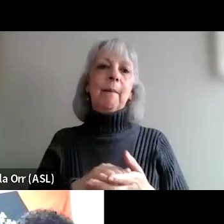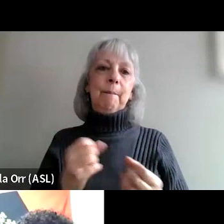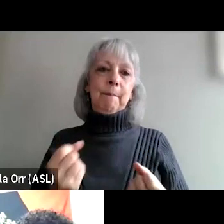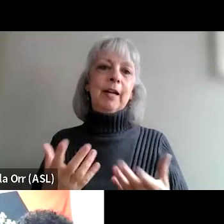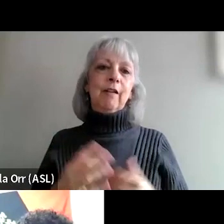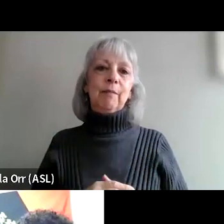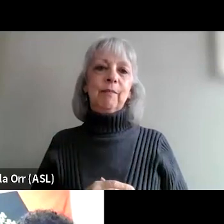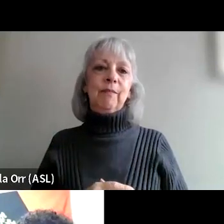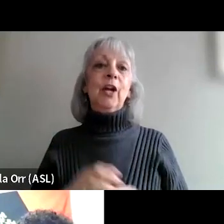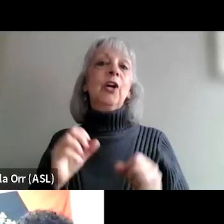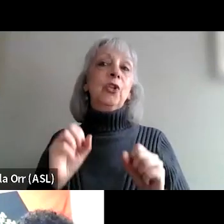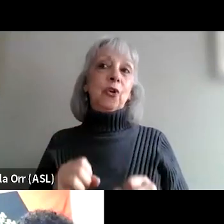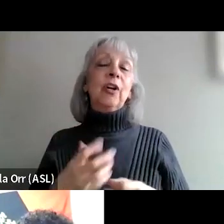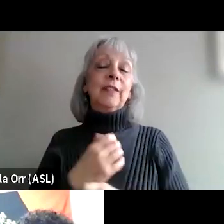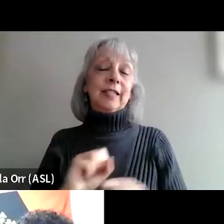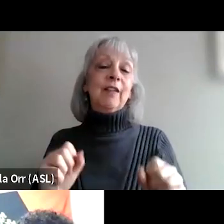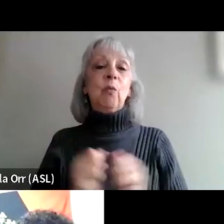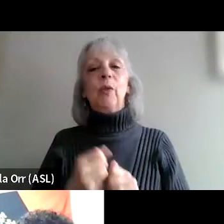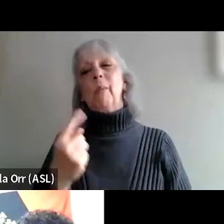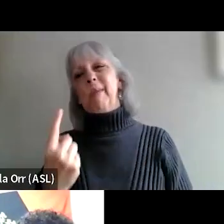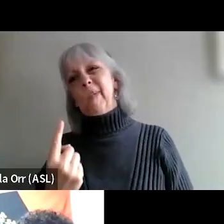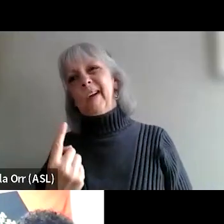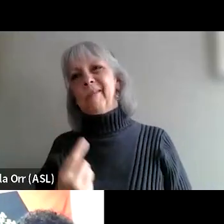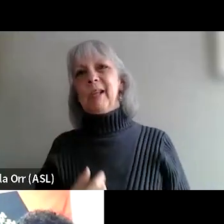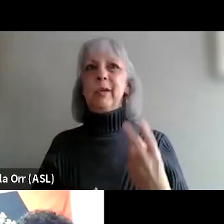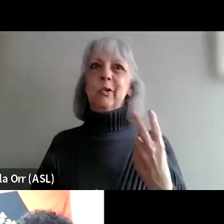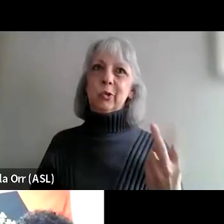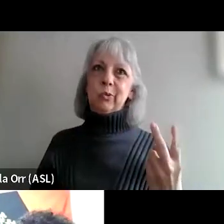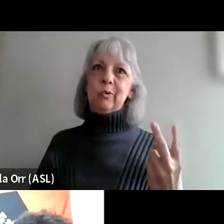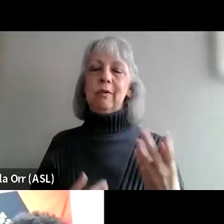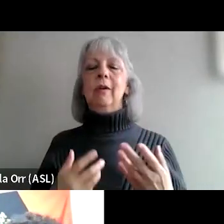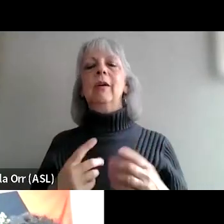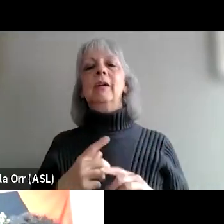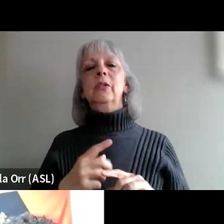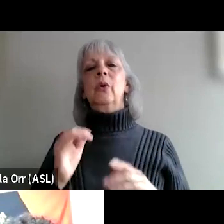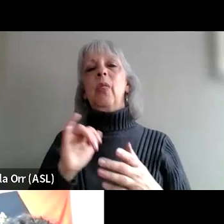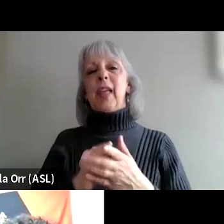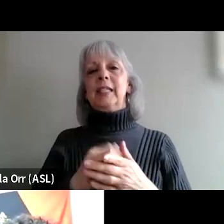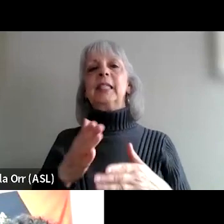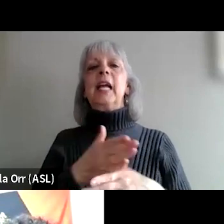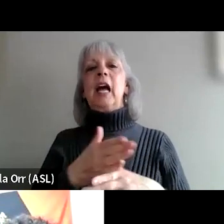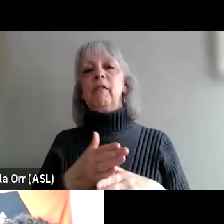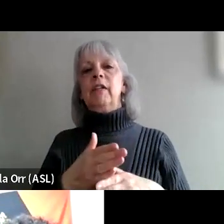Es probable que lo hubieran revivido con una o dos. Entonces, la respuesta más común es una o dos dosis.